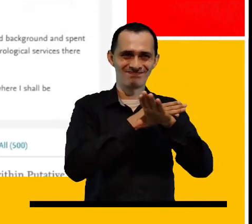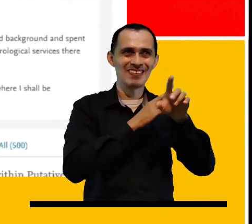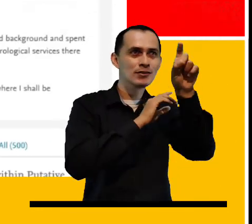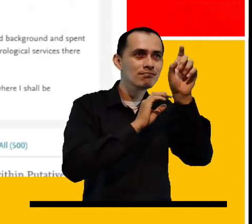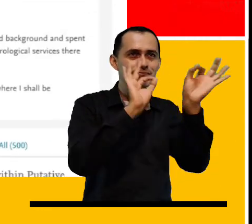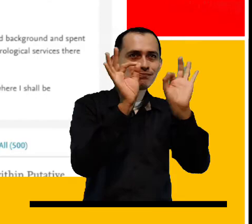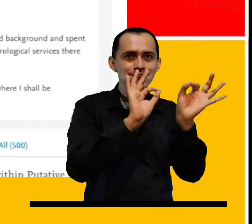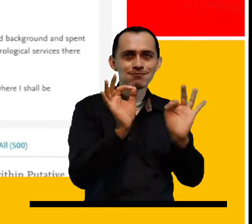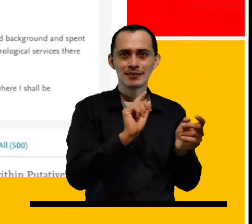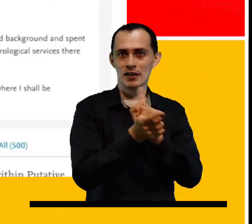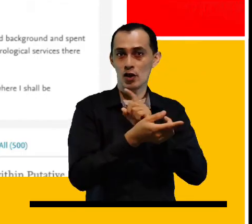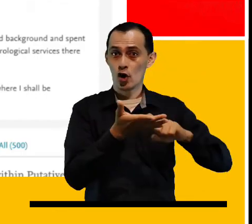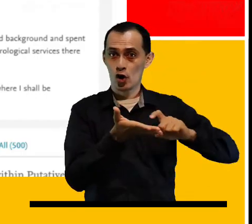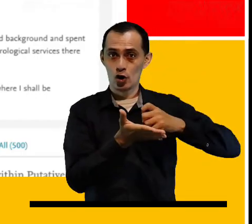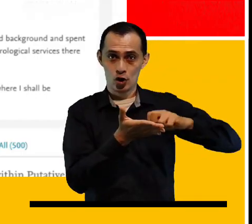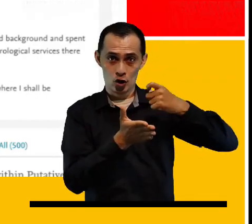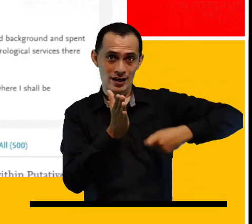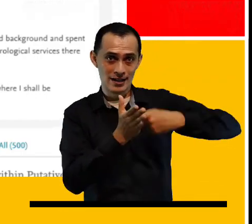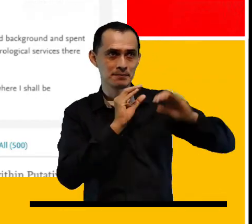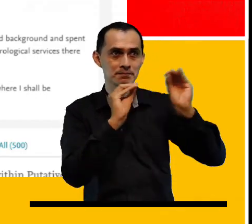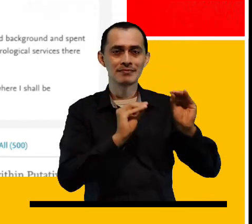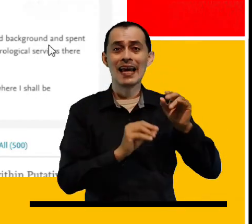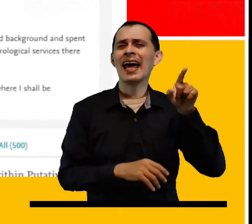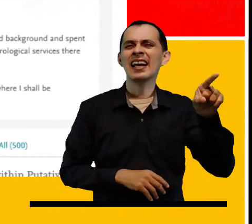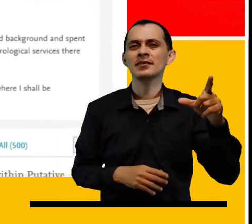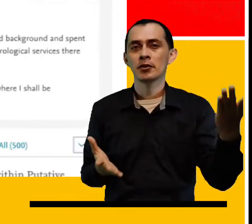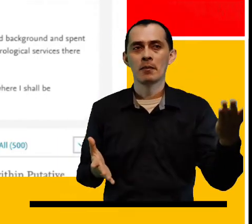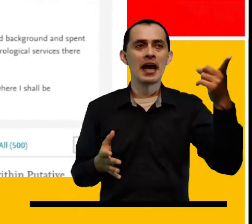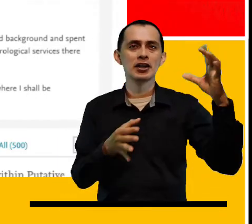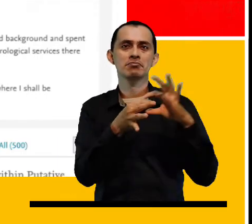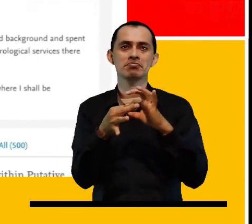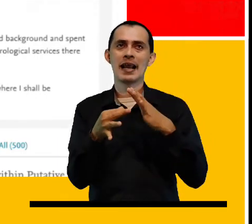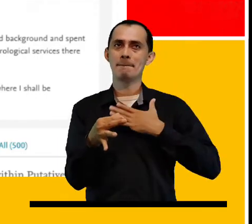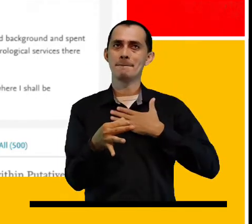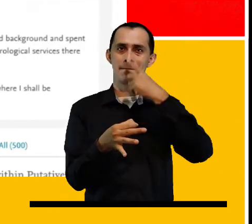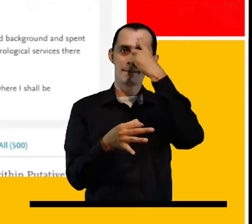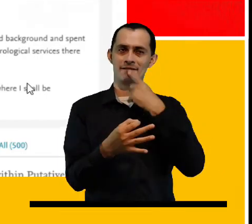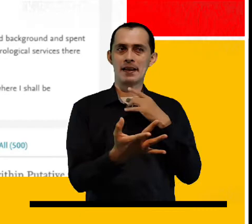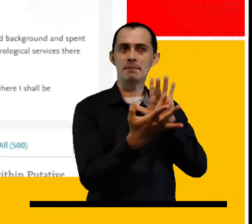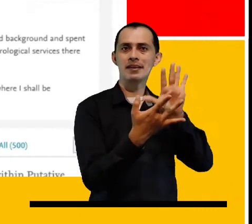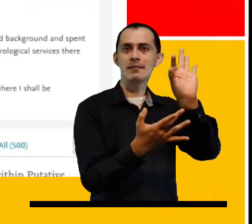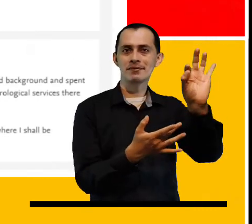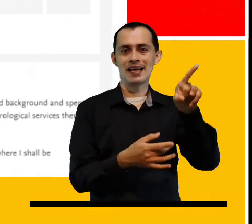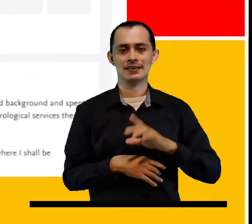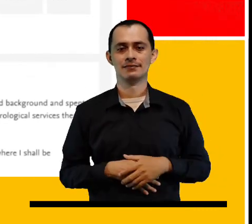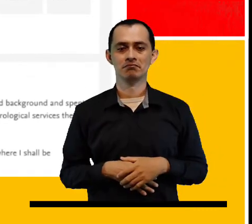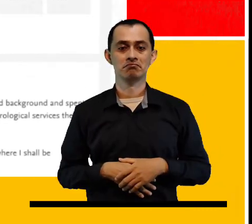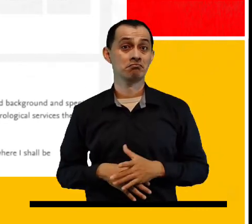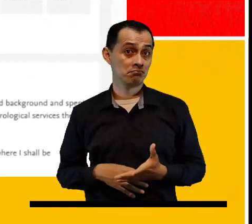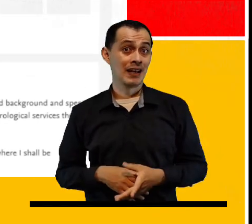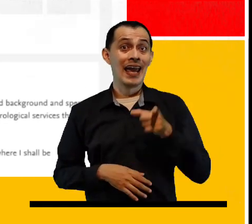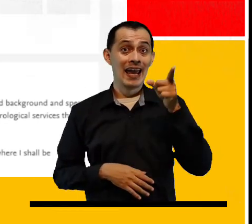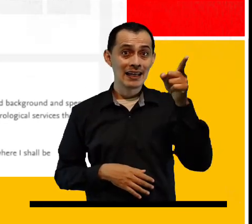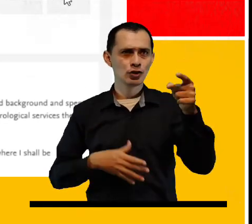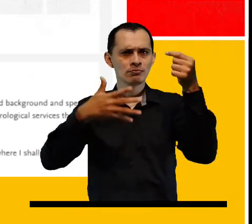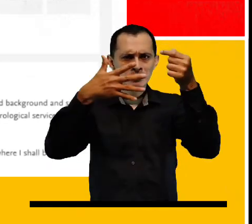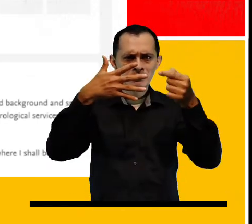y son ligados a ustedes, siendo cada uno de estos ítems editables dentro de la sección de su cuenta,